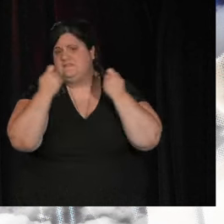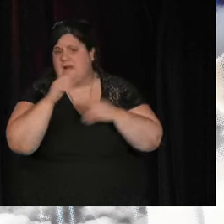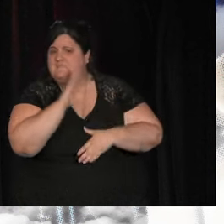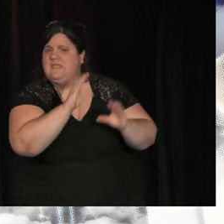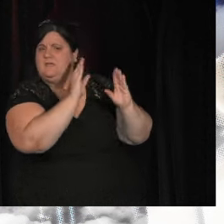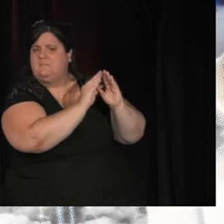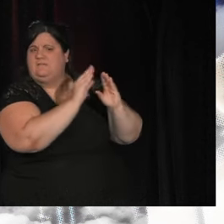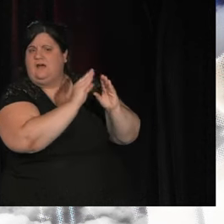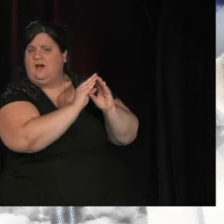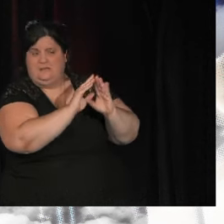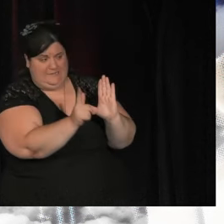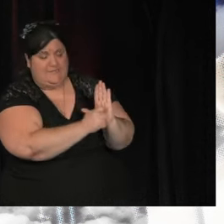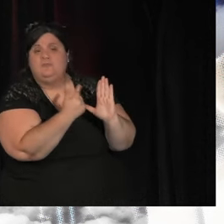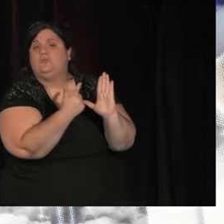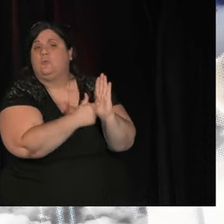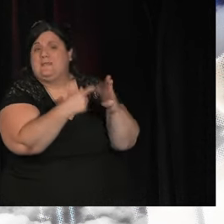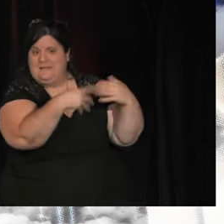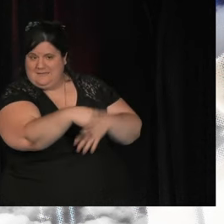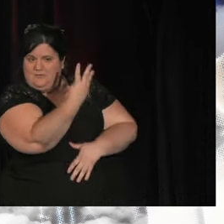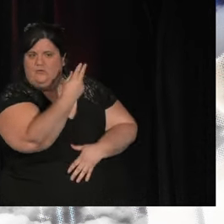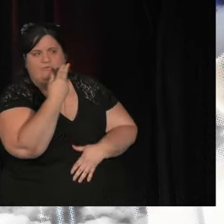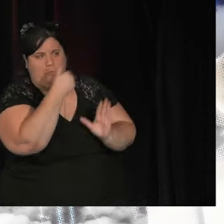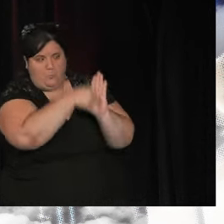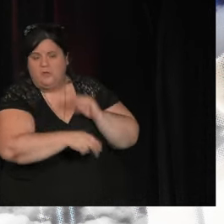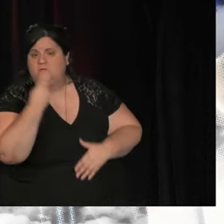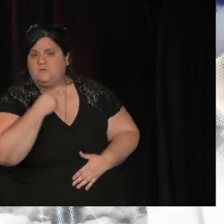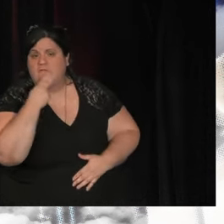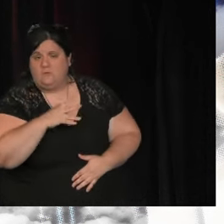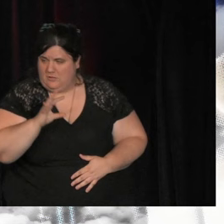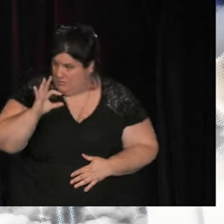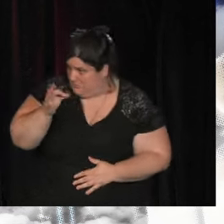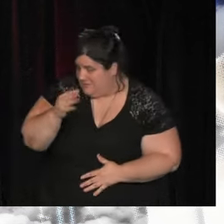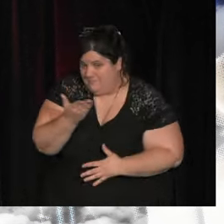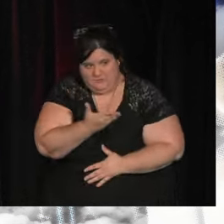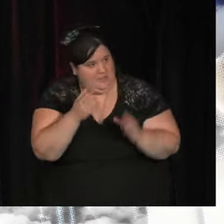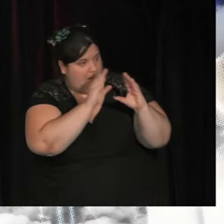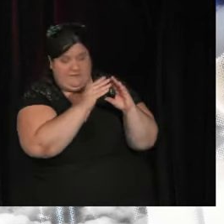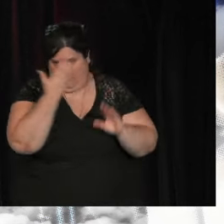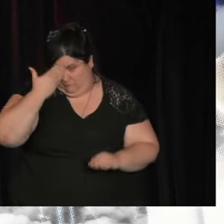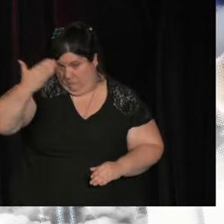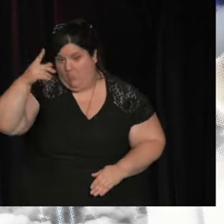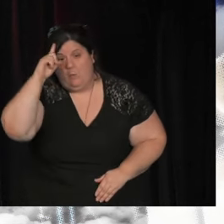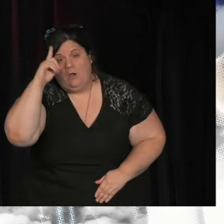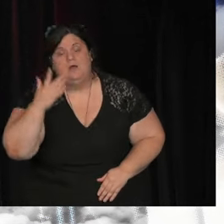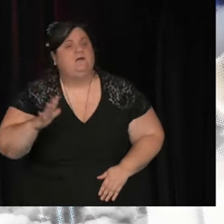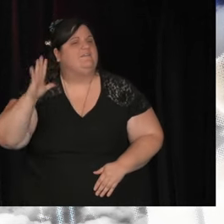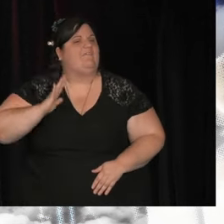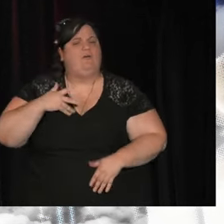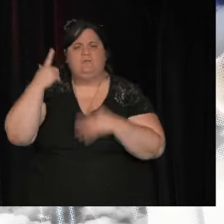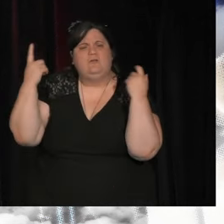Pour vous expliquer à quel point Blizzard, c'est un studio important, eux, ils ont leur propre salon. C'est-à-dire qu'à l'époque, il y avait l'E3, RIP, vous vous en souvenez.